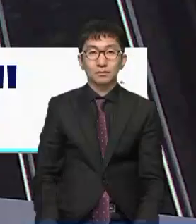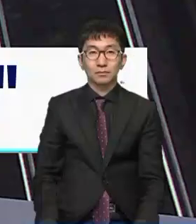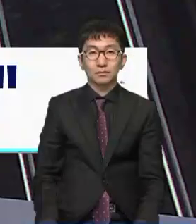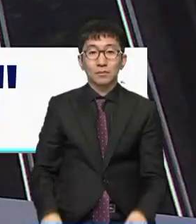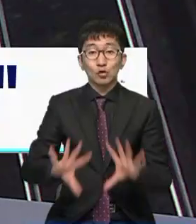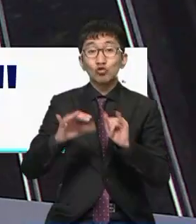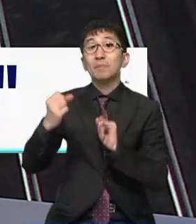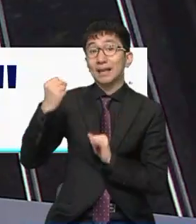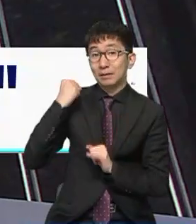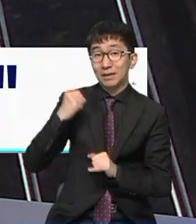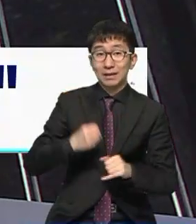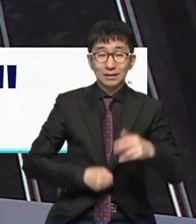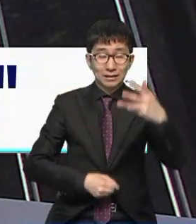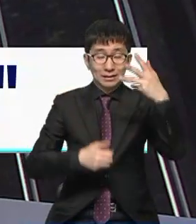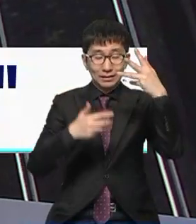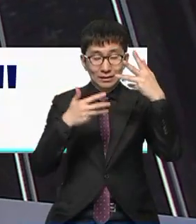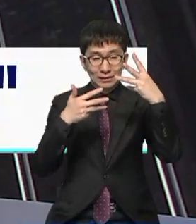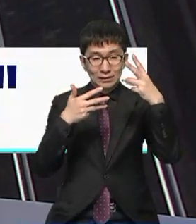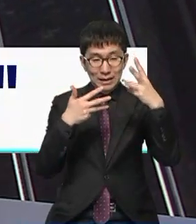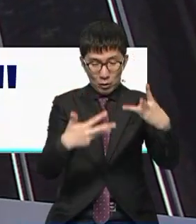(앵커) 국민의당이 3월 8일 치르는